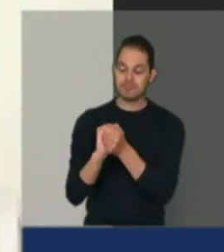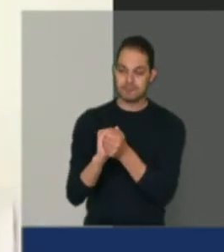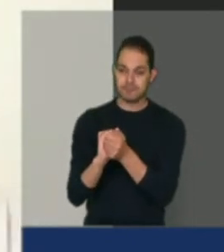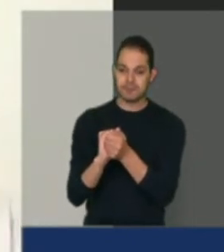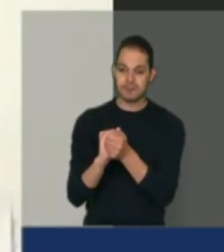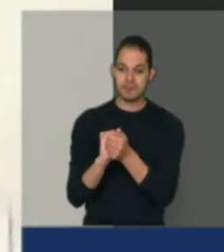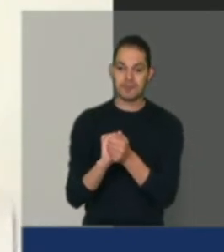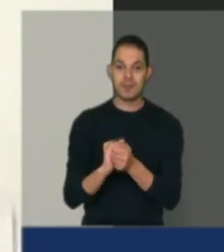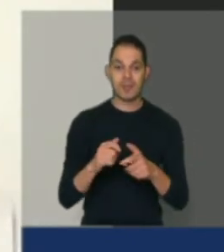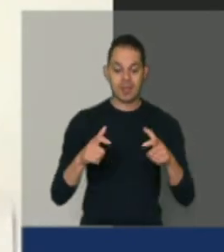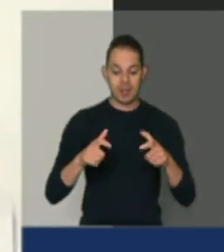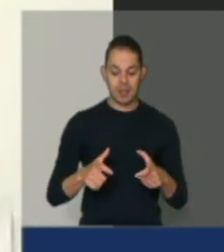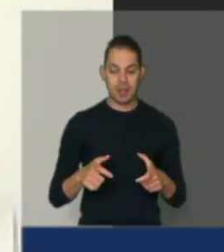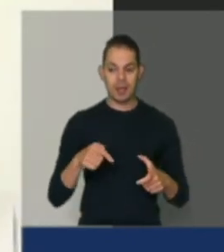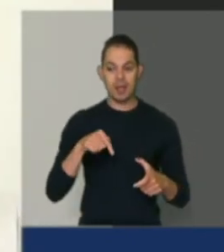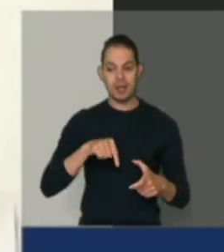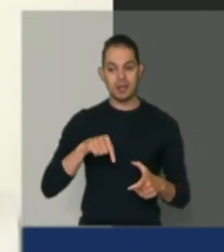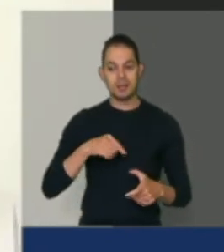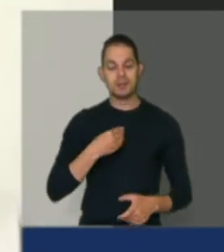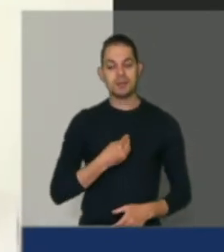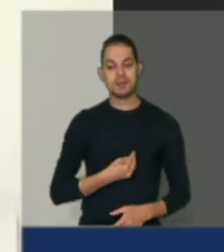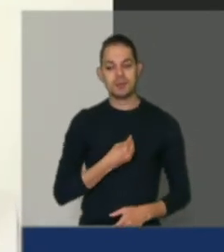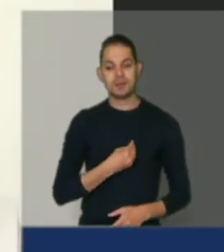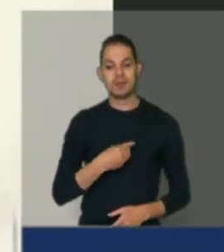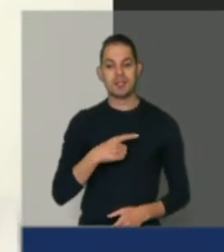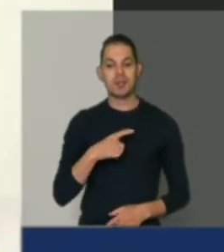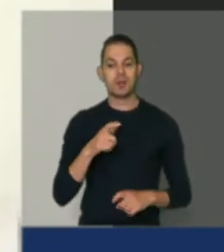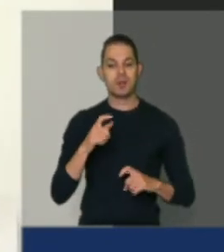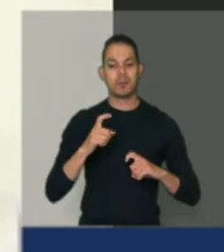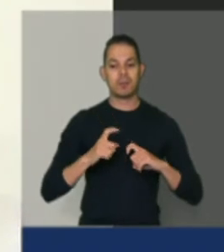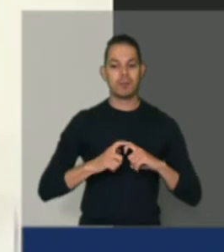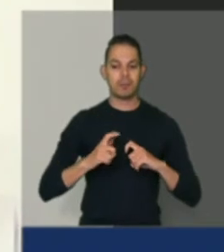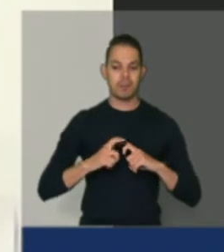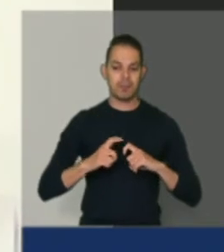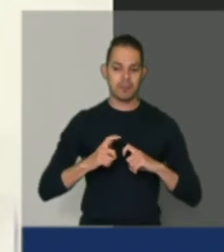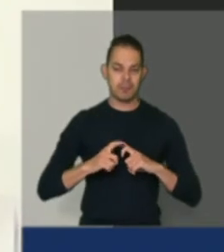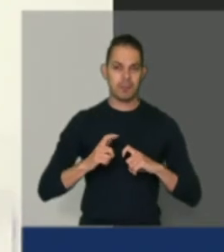QUE ESTOU AQUI COMO... COMO MÉDICO, INFECTOLOGISTA E EX-MINISTRO DA SAÚDE